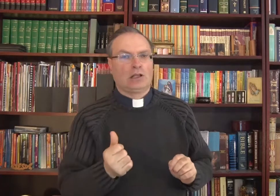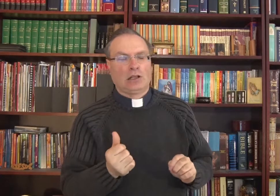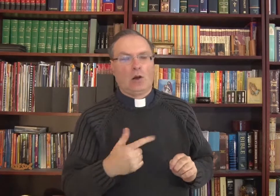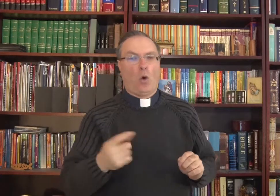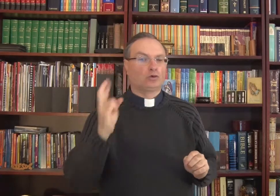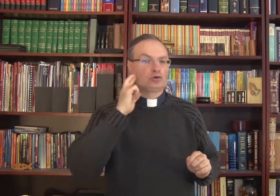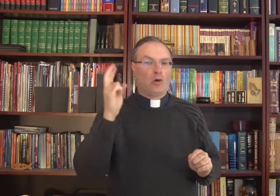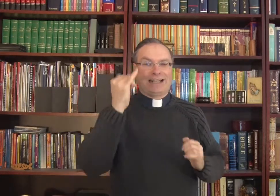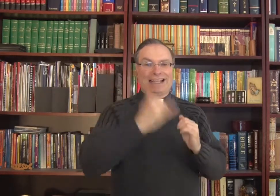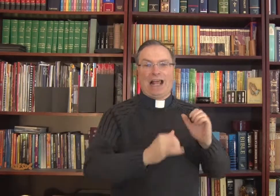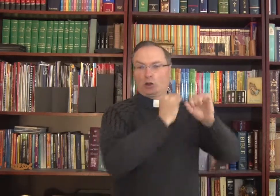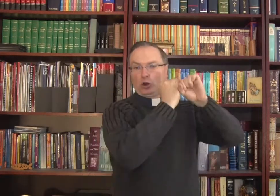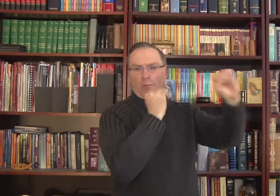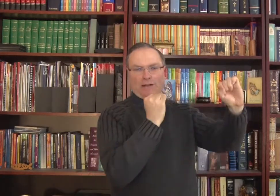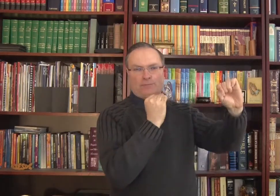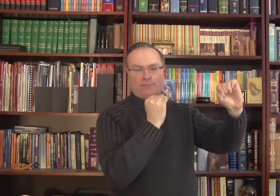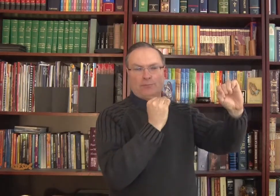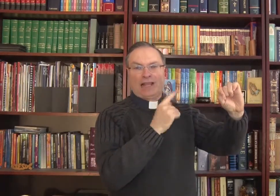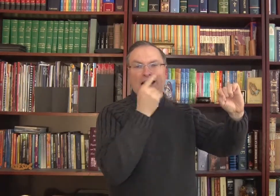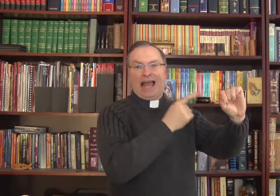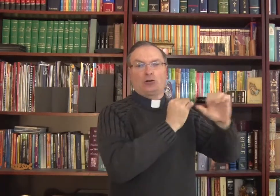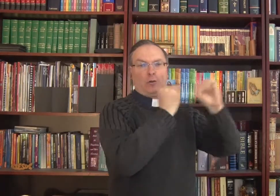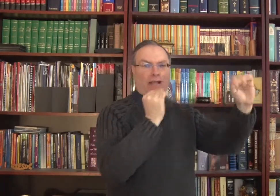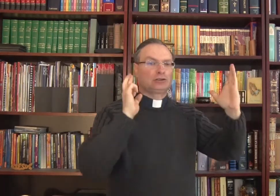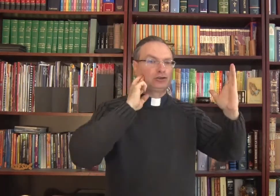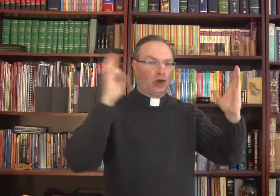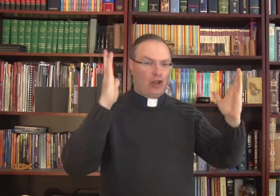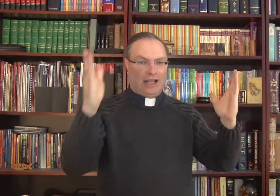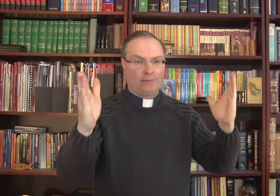au son de la dernière trompette. La trompette sonnera,